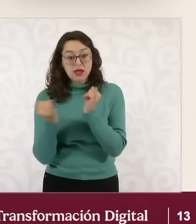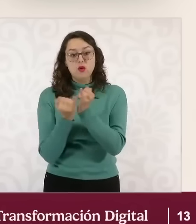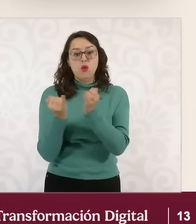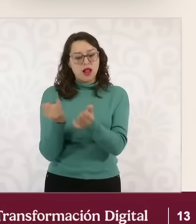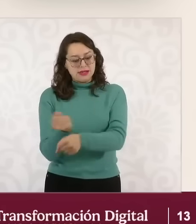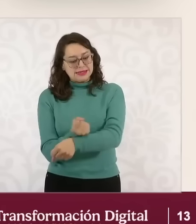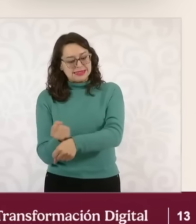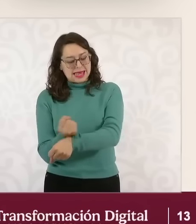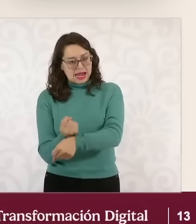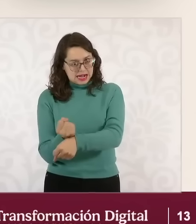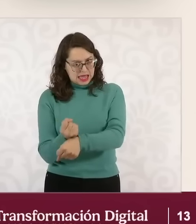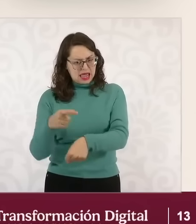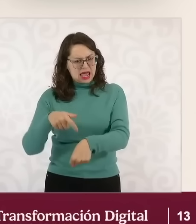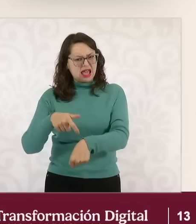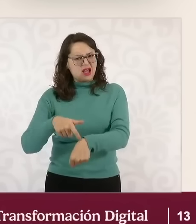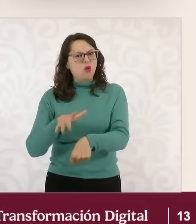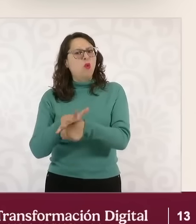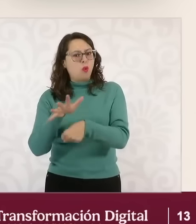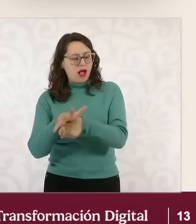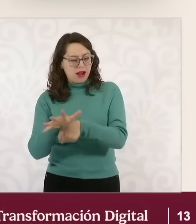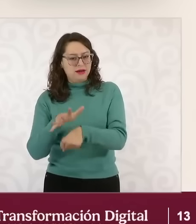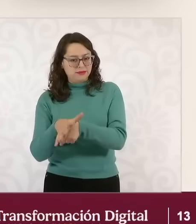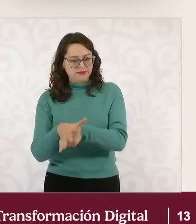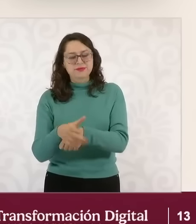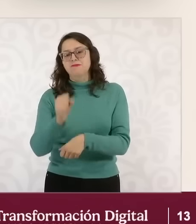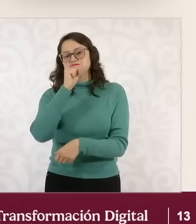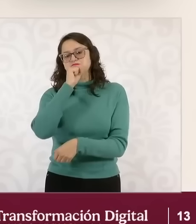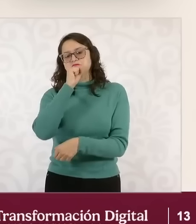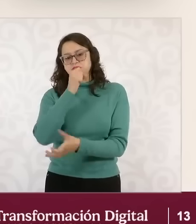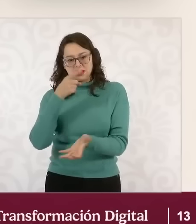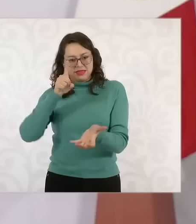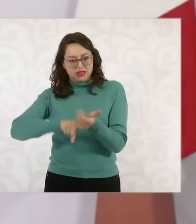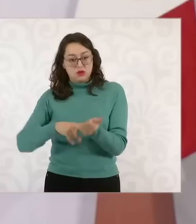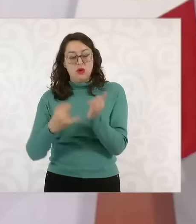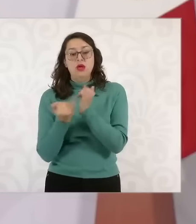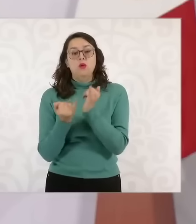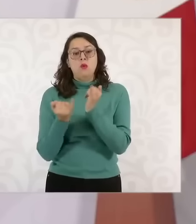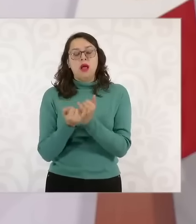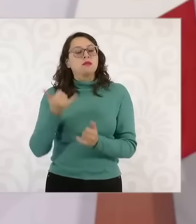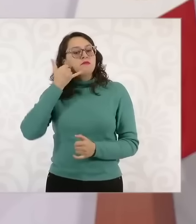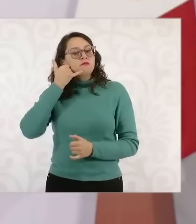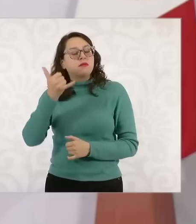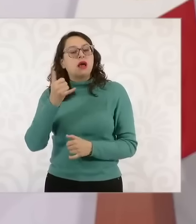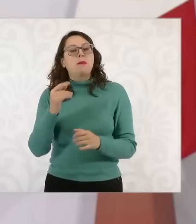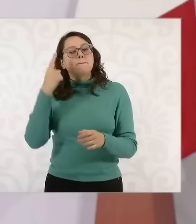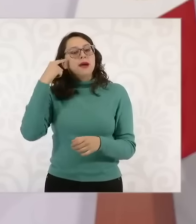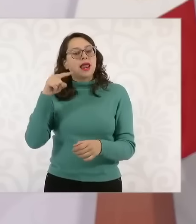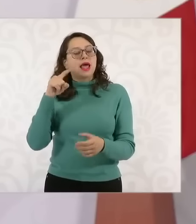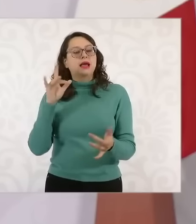eh, pues los datos de ayuda en el 079 que ya mencionaba el Dr. Kersenovic. siguiente.